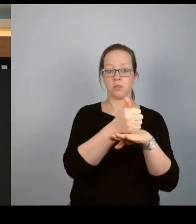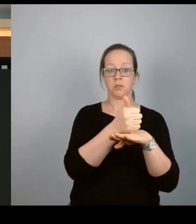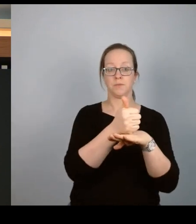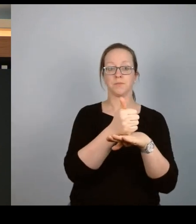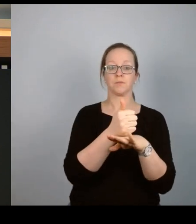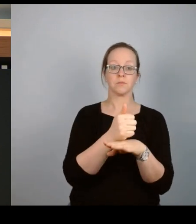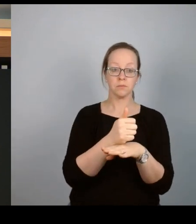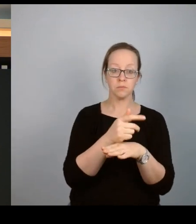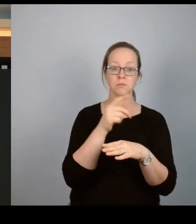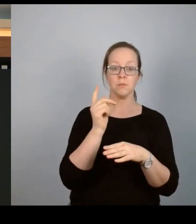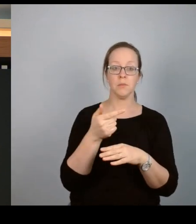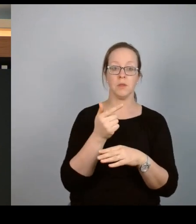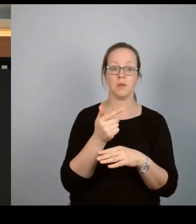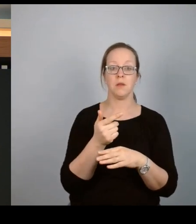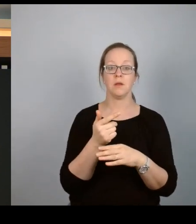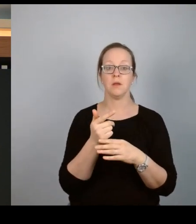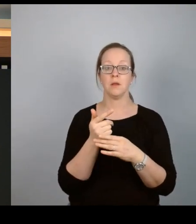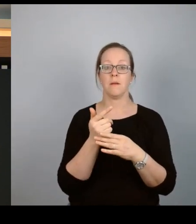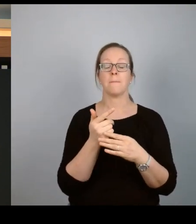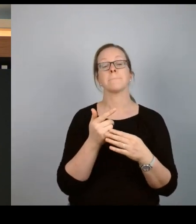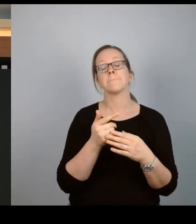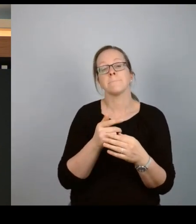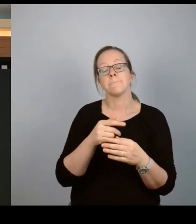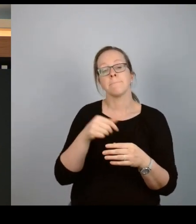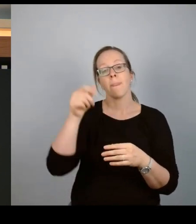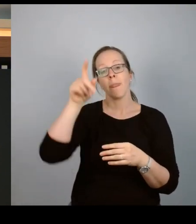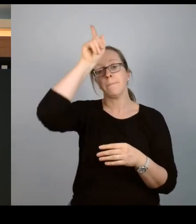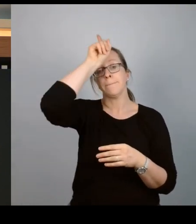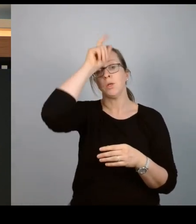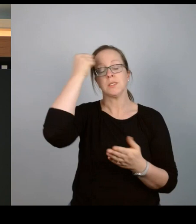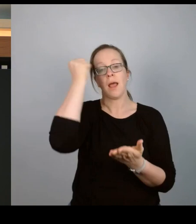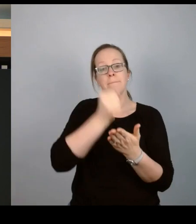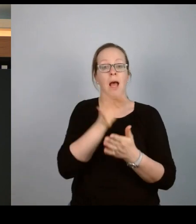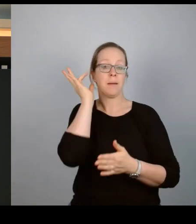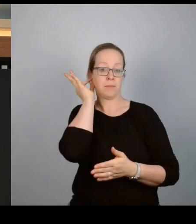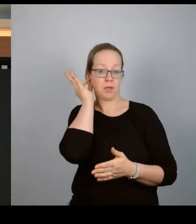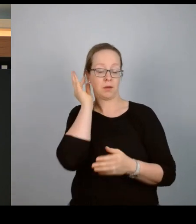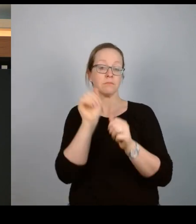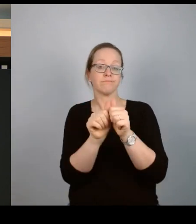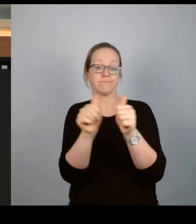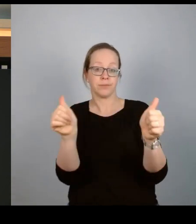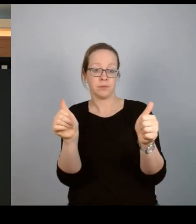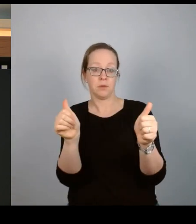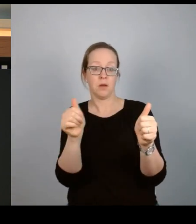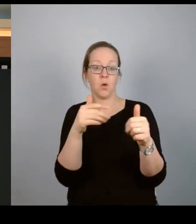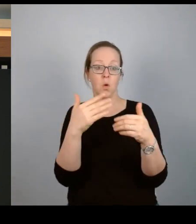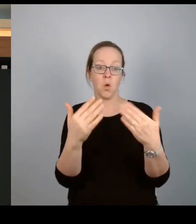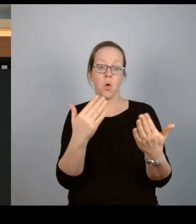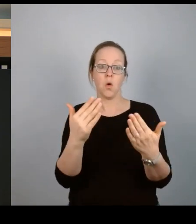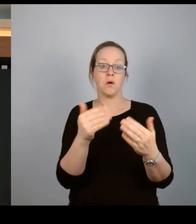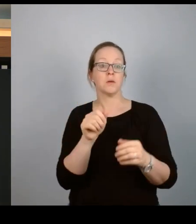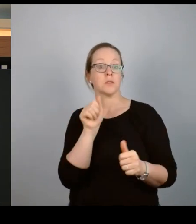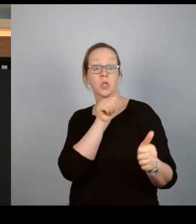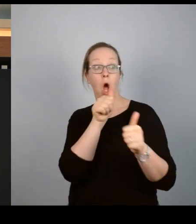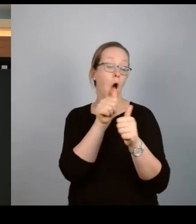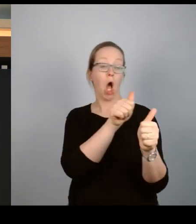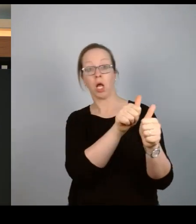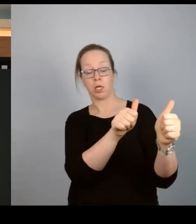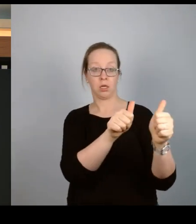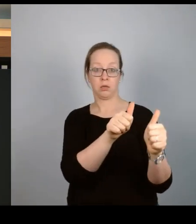in oder Nutzen von Politics mit dem Account des Kollegen. Der Umgang mit polizeilichen Daten muss besser werden.